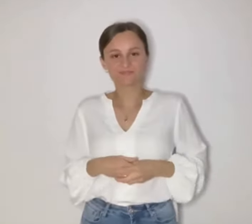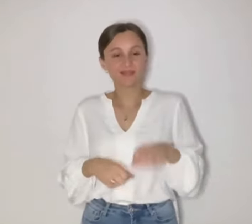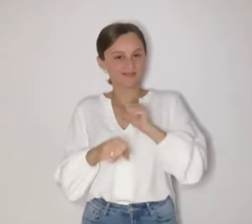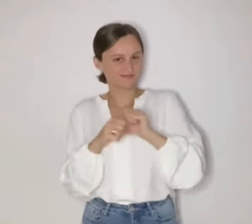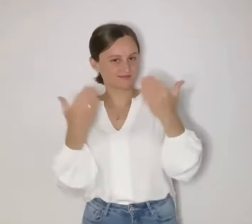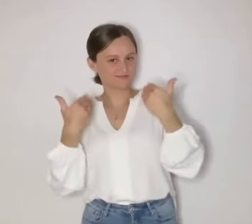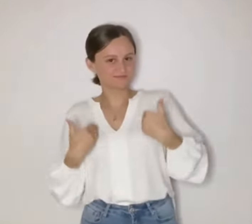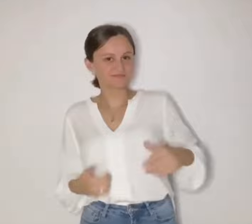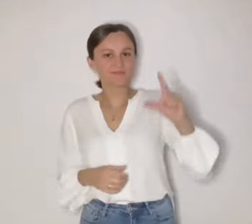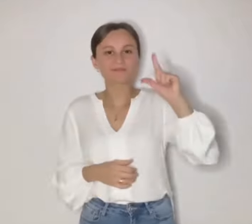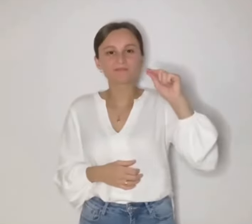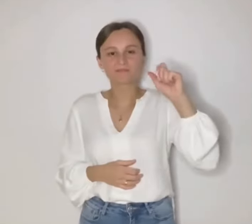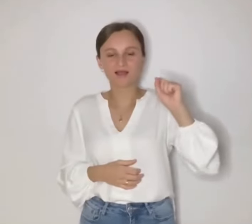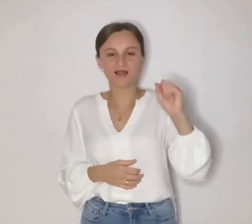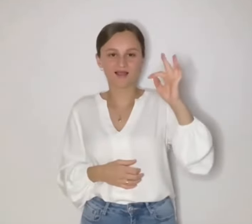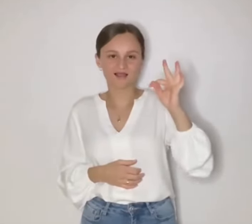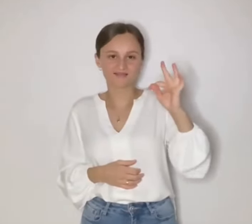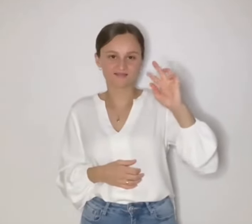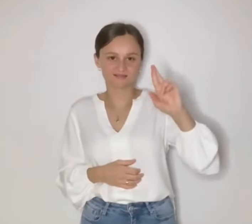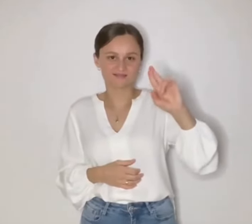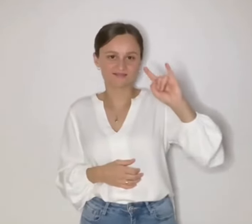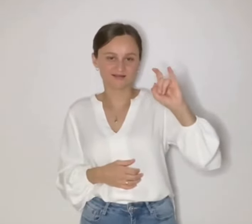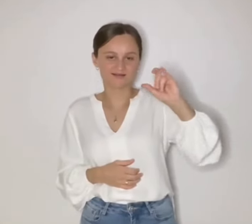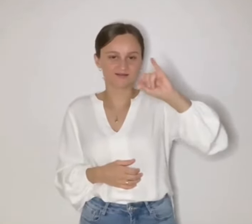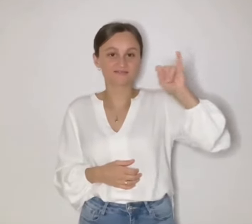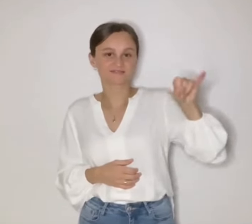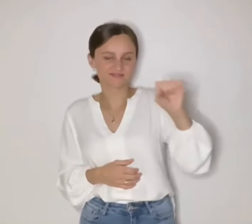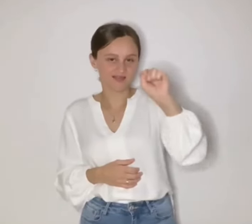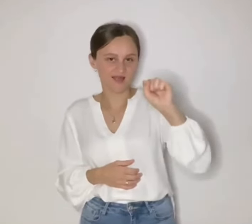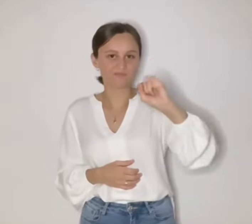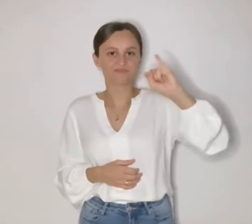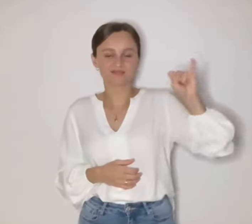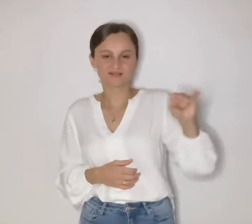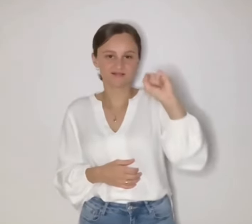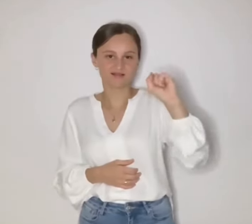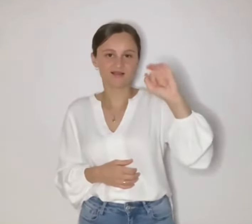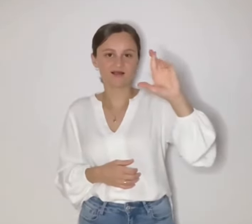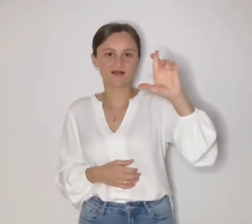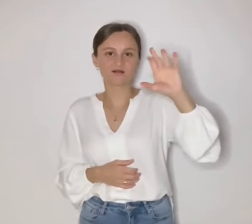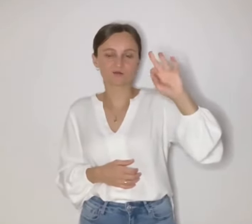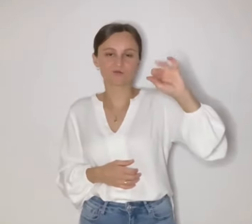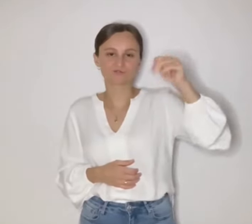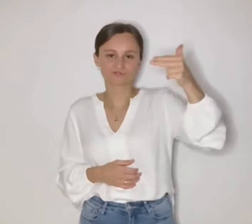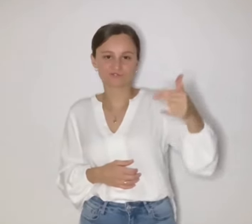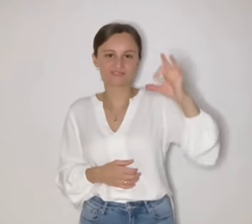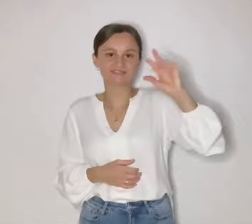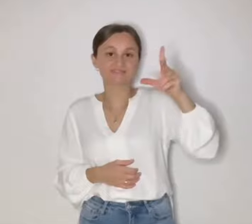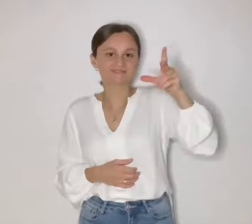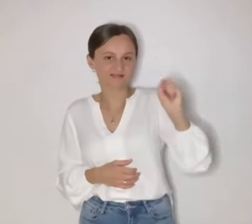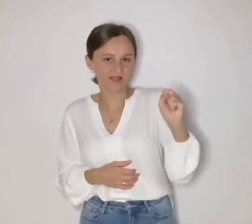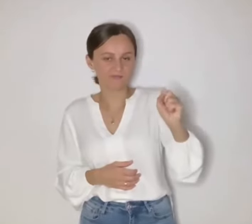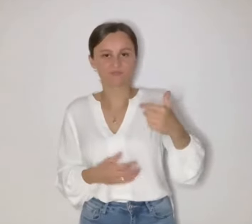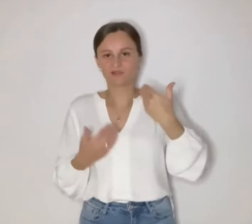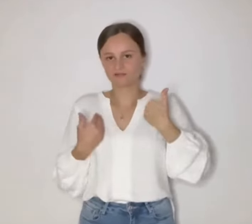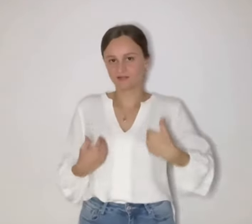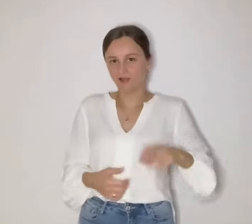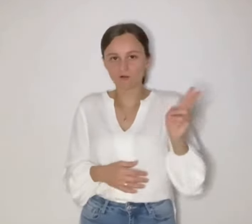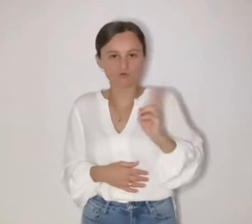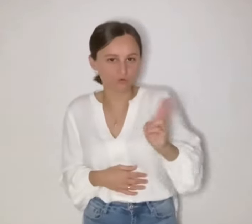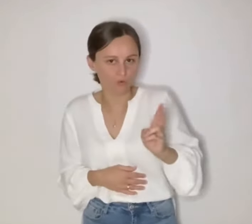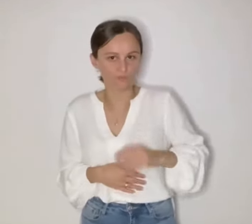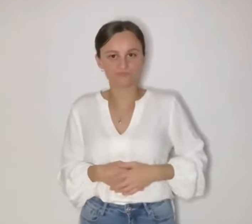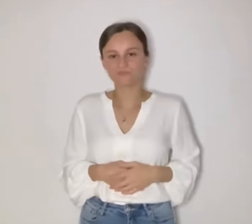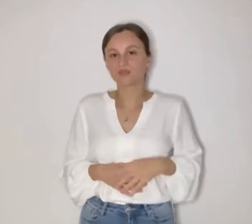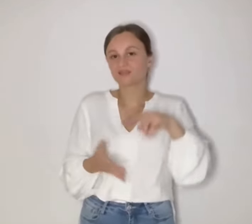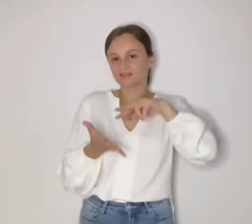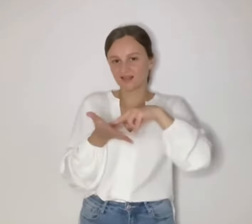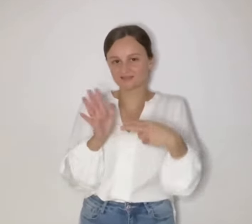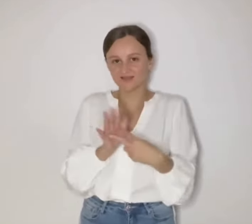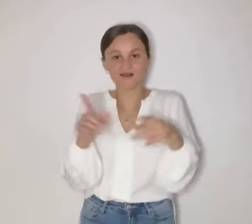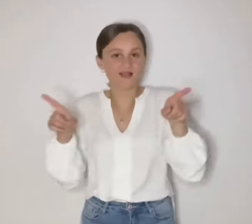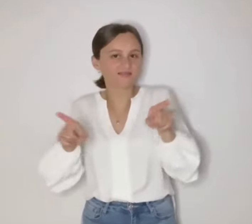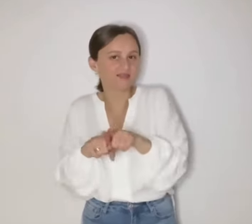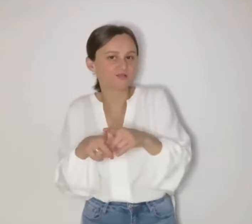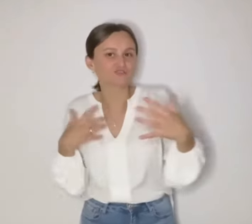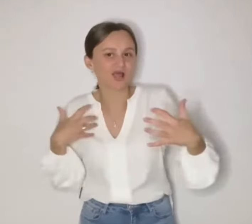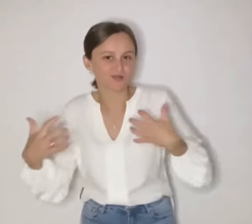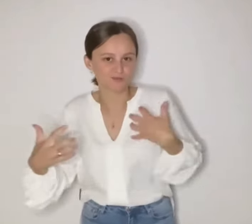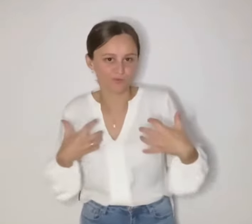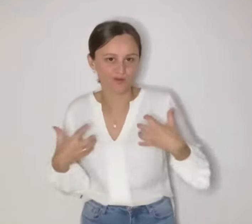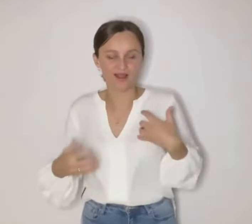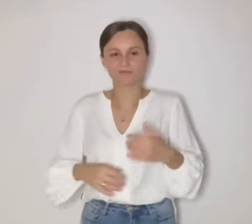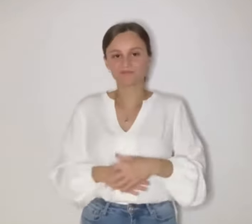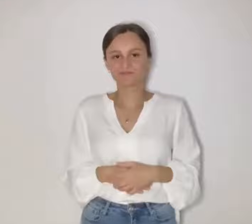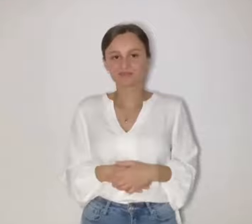Nazywam się Patrycja Jarosińska. Jestem tancerką i aktorką.